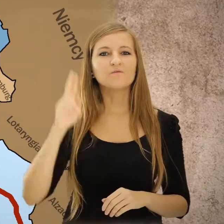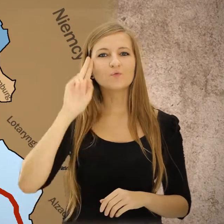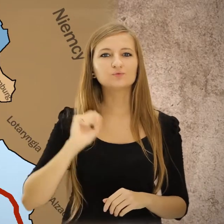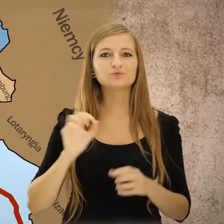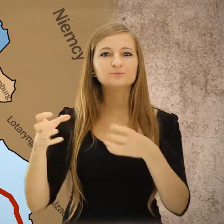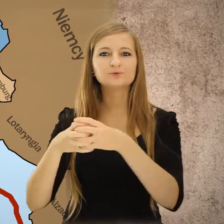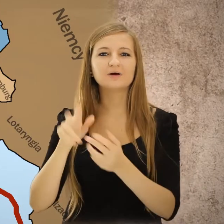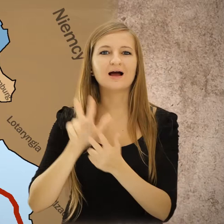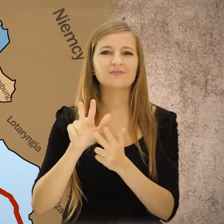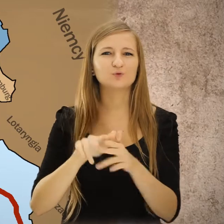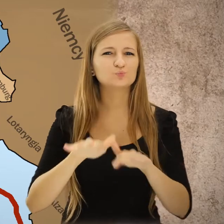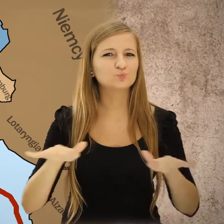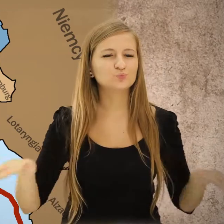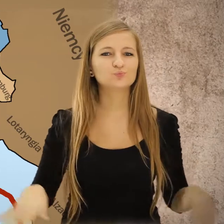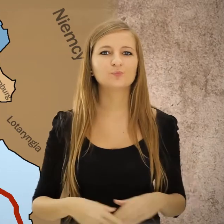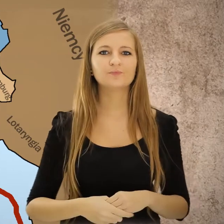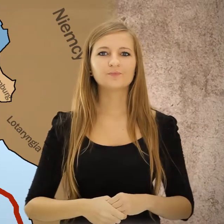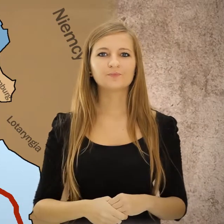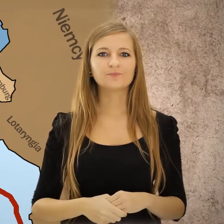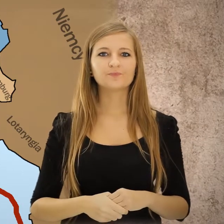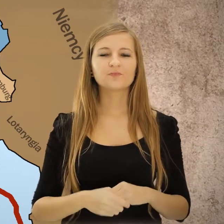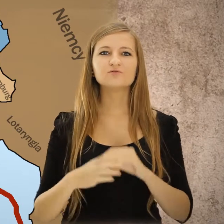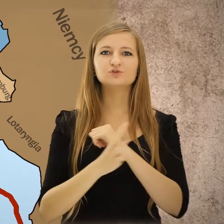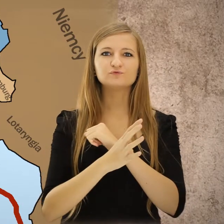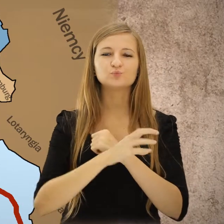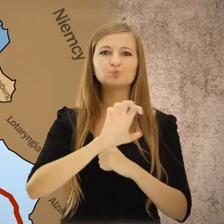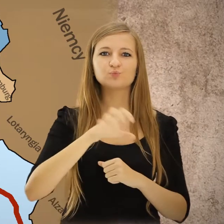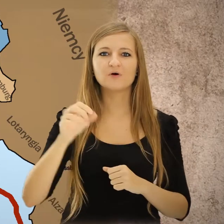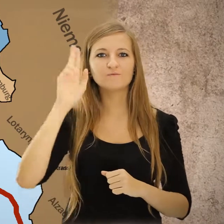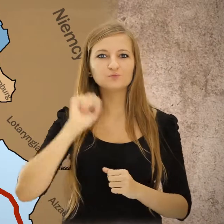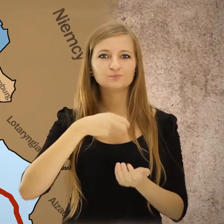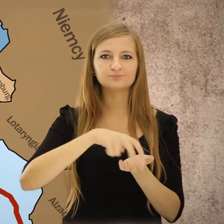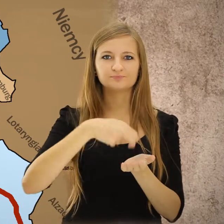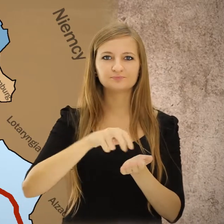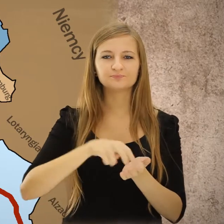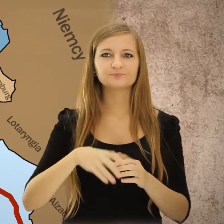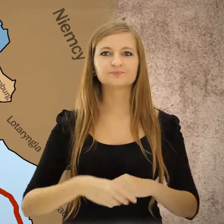Atak wojsk sprzymierzonych przeprowadzony był na olbrzymią skalę 90 dywizji piechoty,